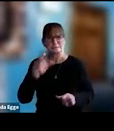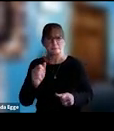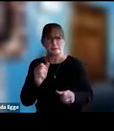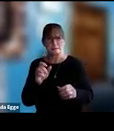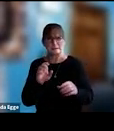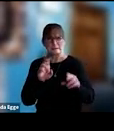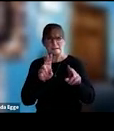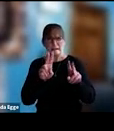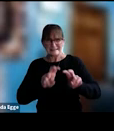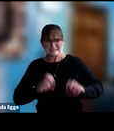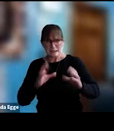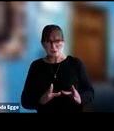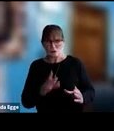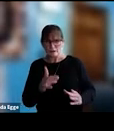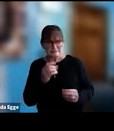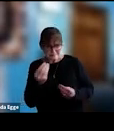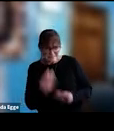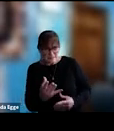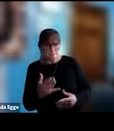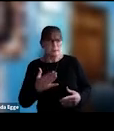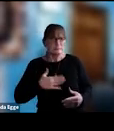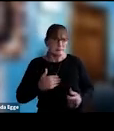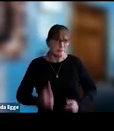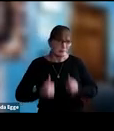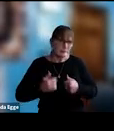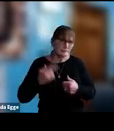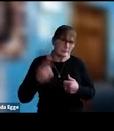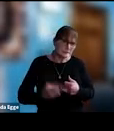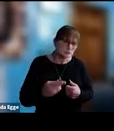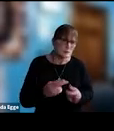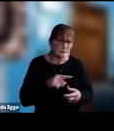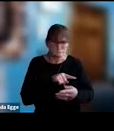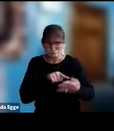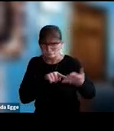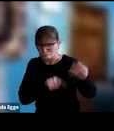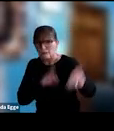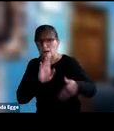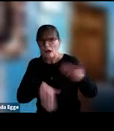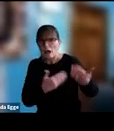y contarle la historia de su vida y todos los detalles contextuales